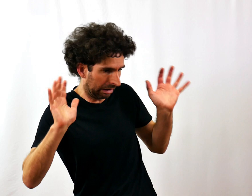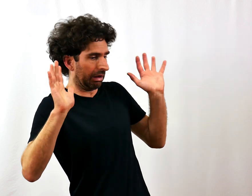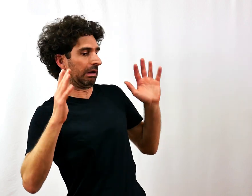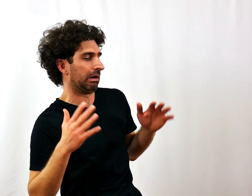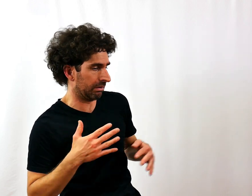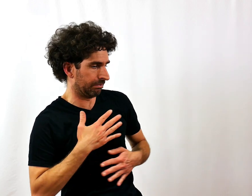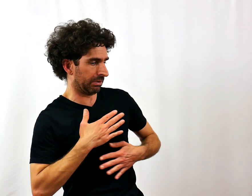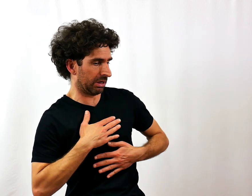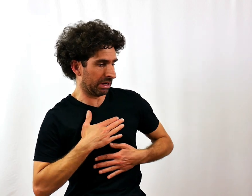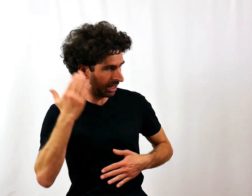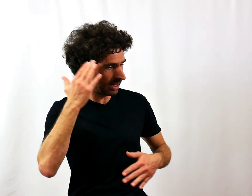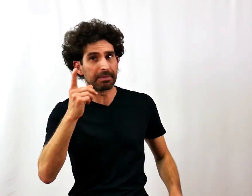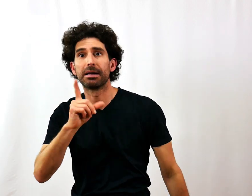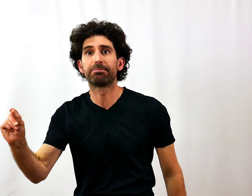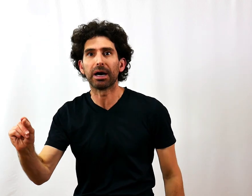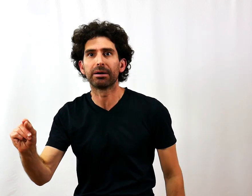Le prédateur prend peur et s'enfuit.